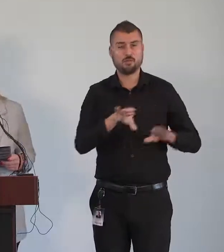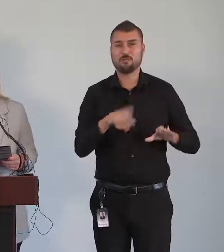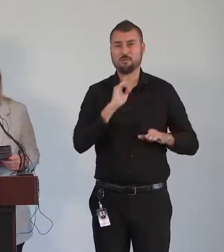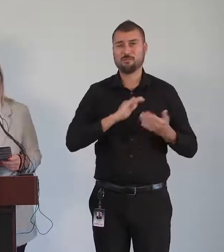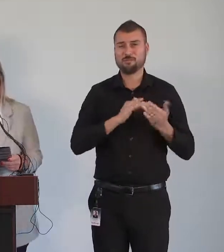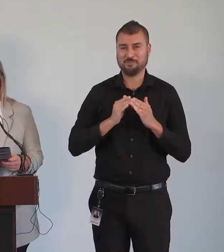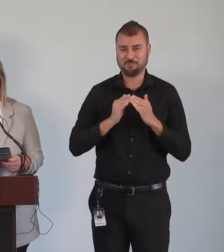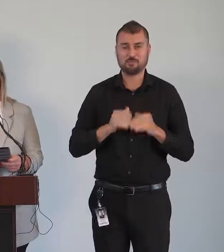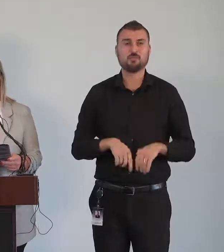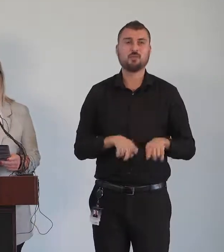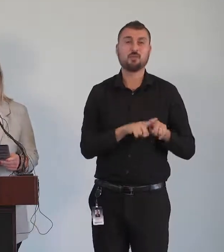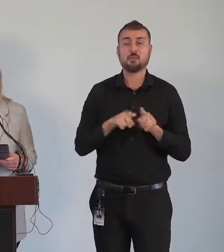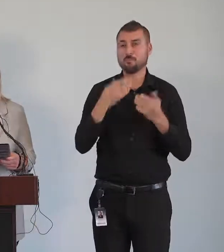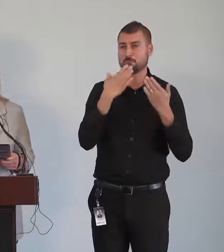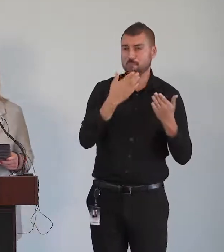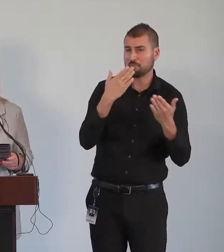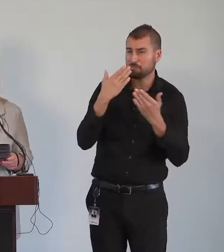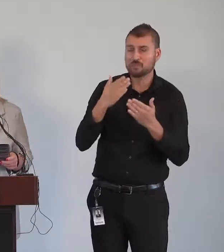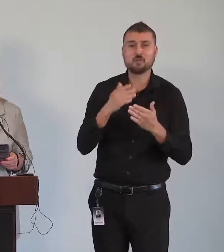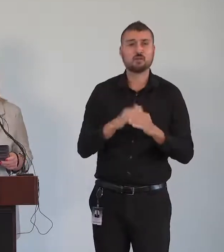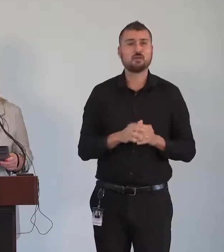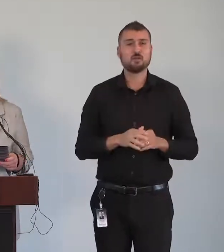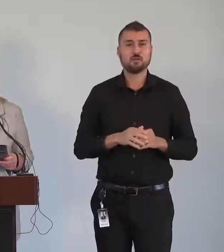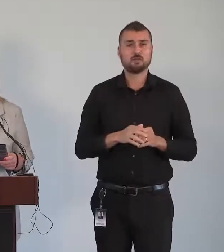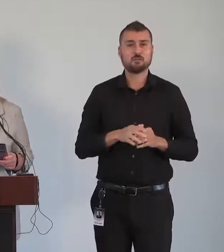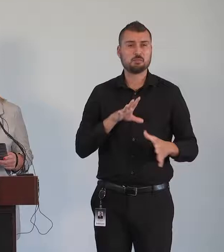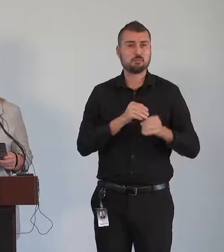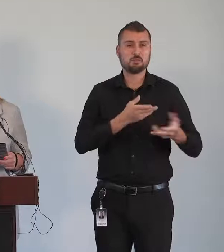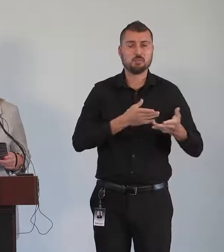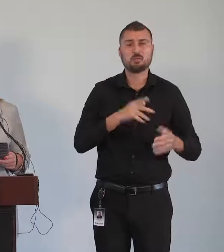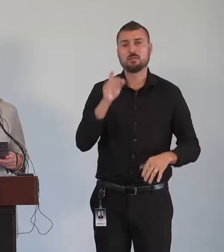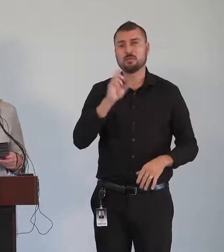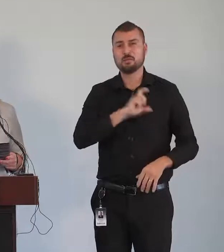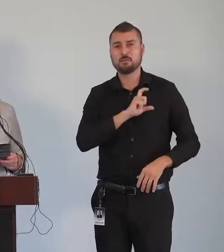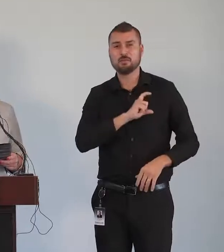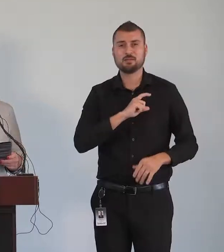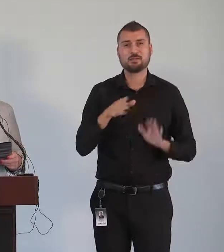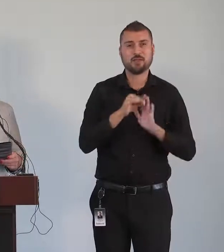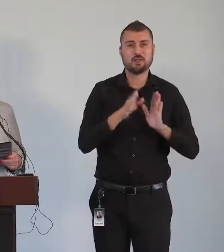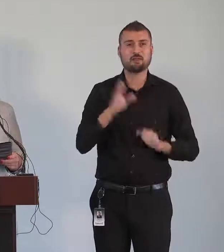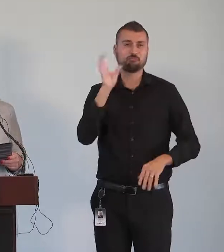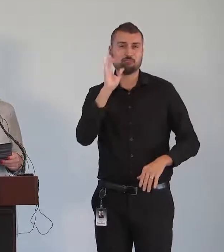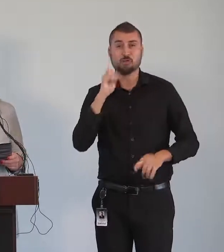. Quiero agradecer a todos por participar en la búsqueda de candidatos para la policía. hasta ahora tuvimos un